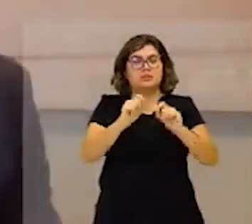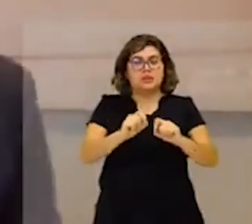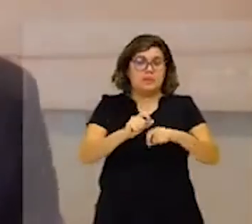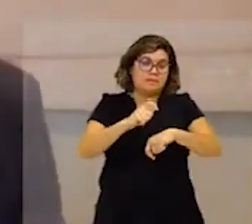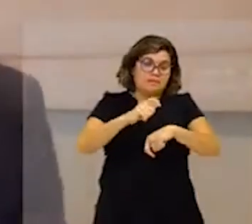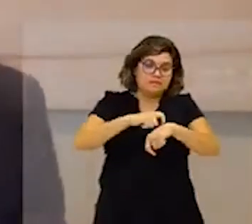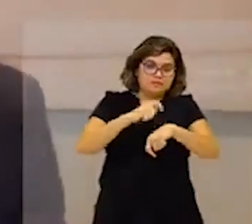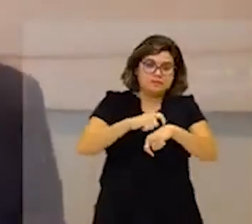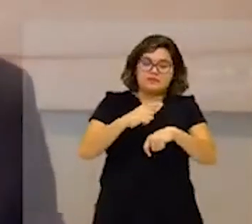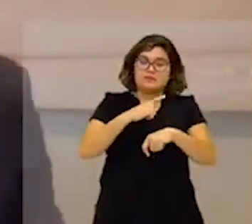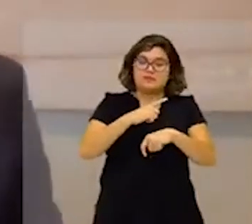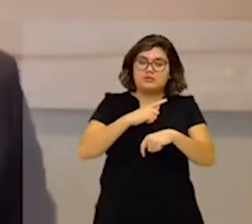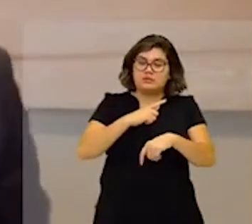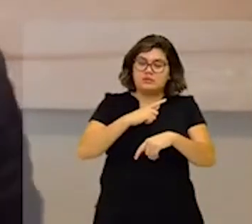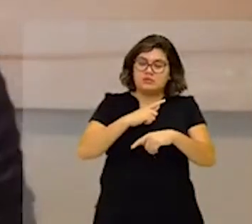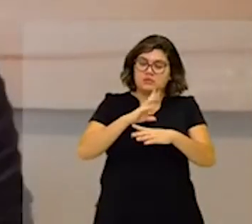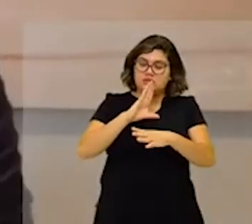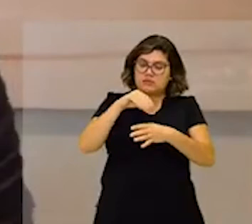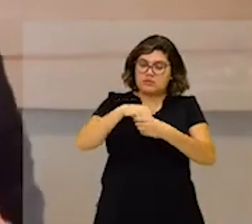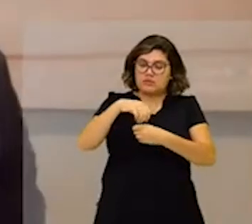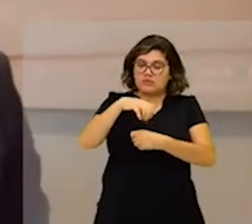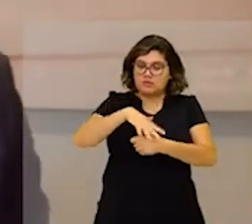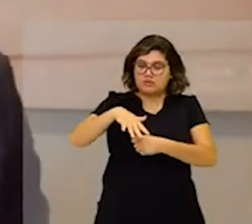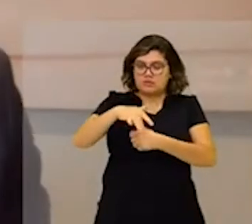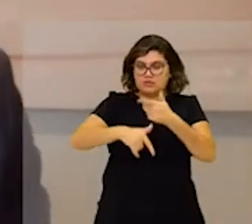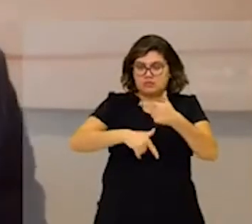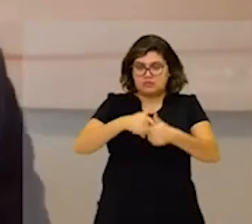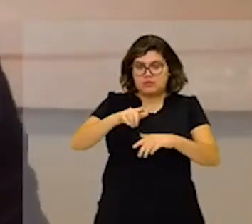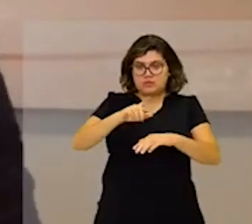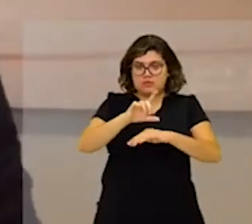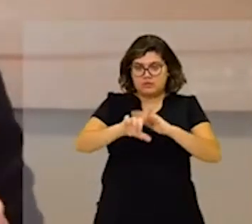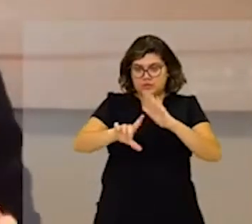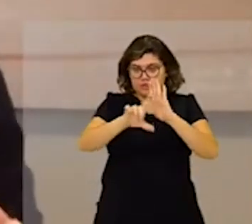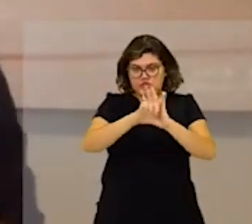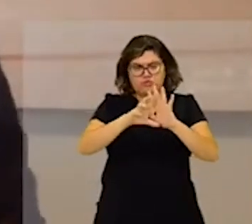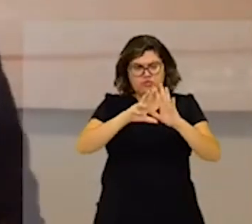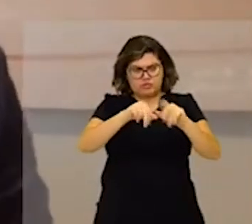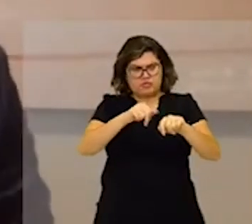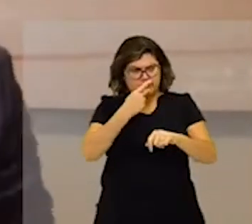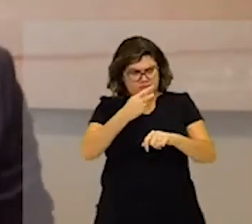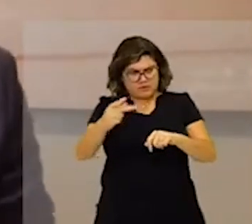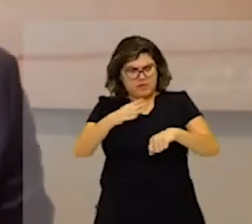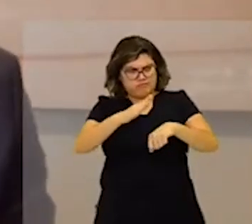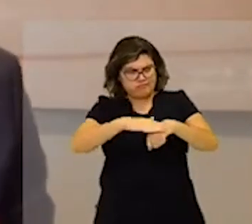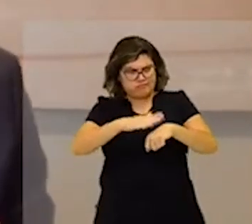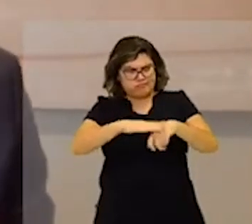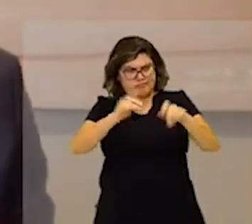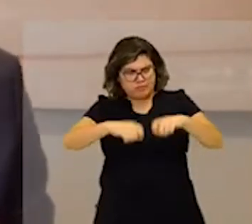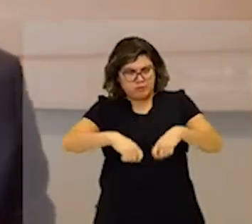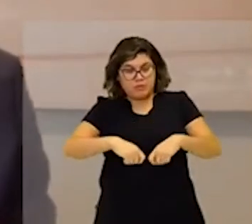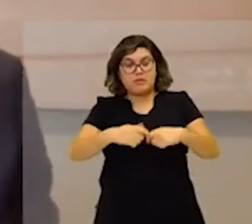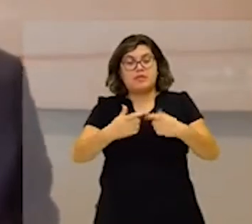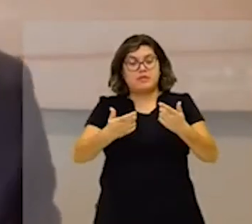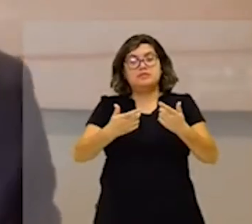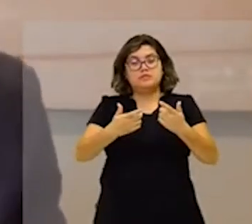do processo legislativo e como todos disseram que todos disseram com muita propriedade o Quem tá